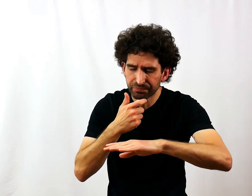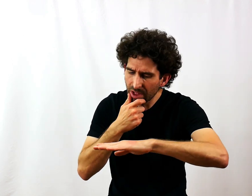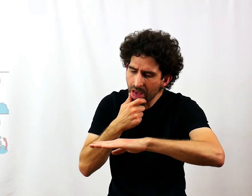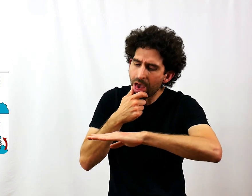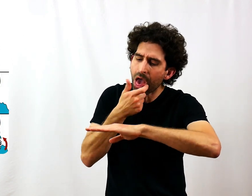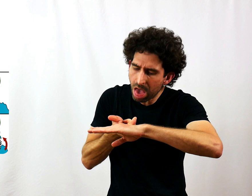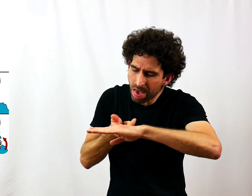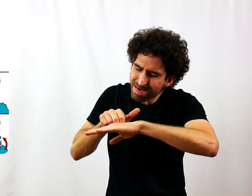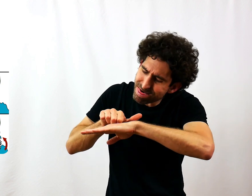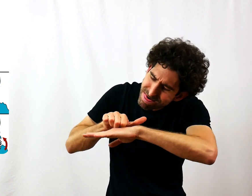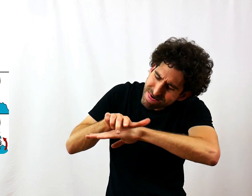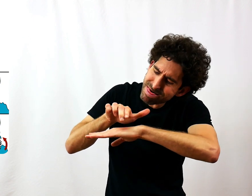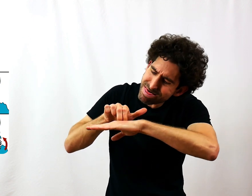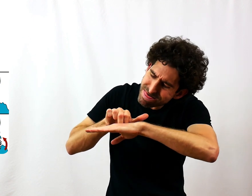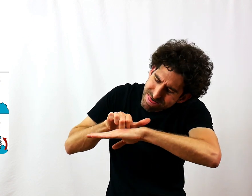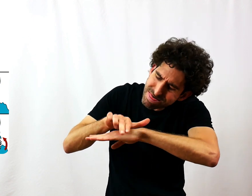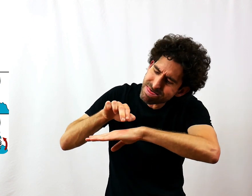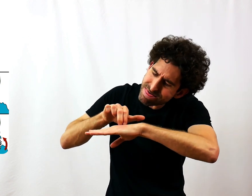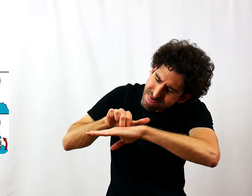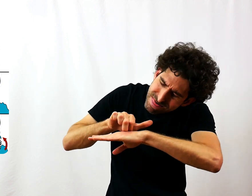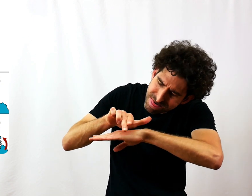Il sort sa langue pour râper.